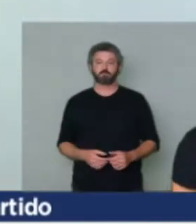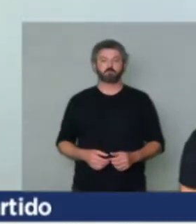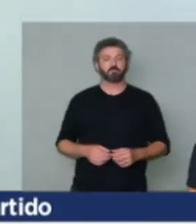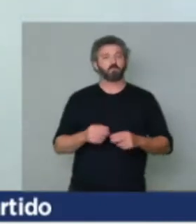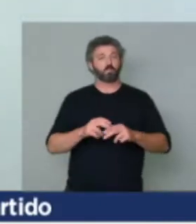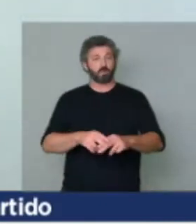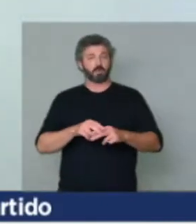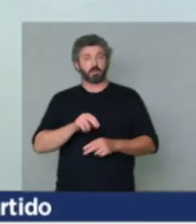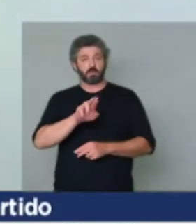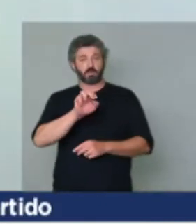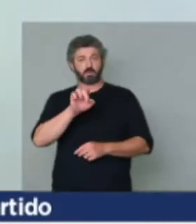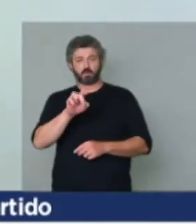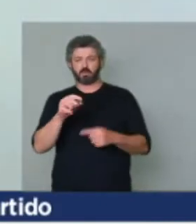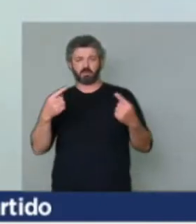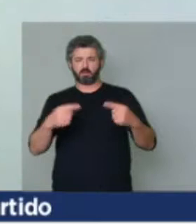CONVOCAÇÃO. -- [PRESIDENTE]: REDE